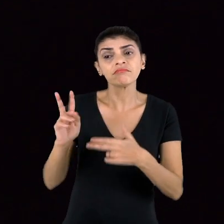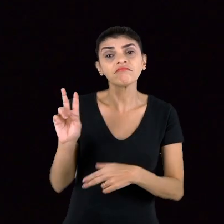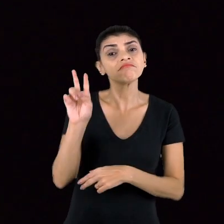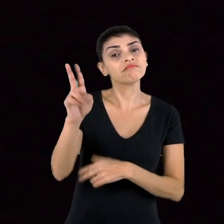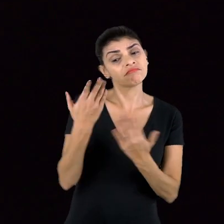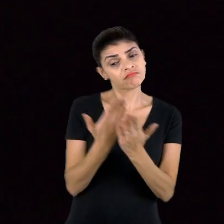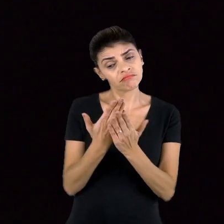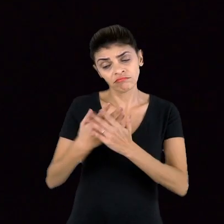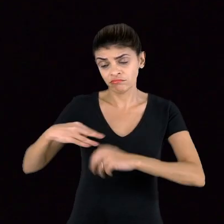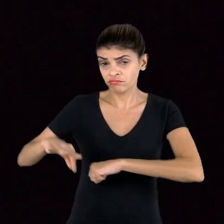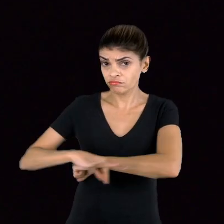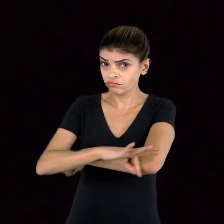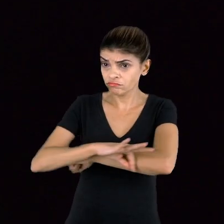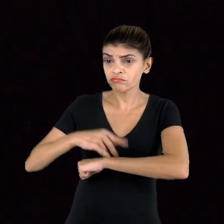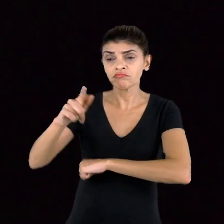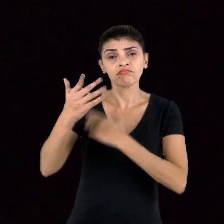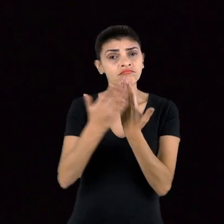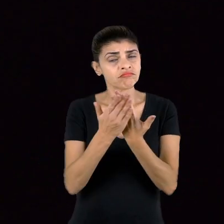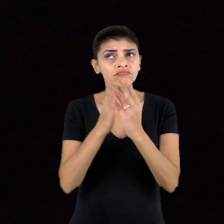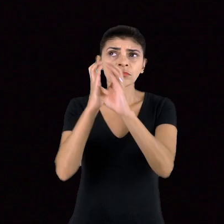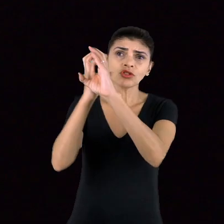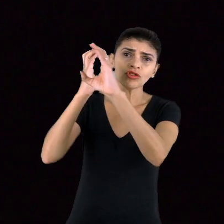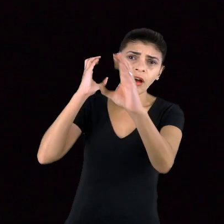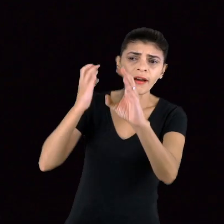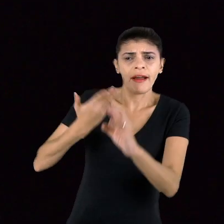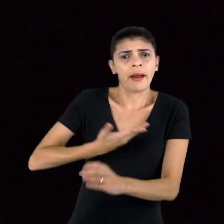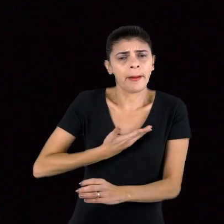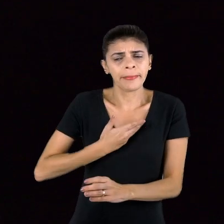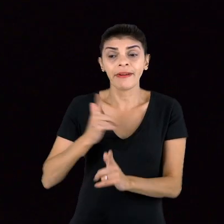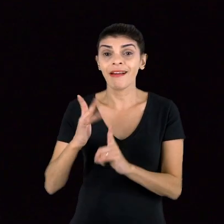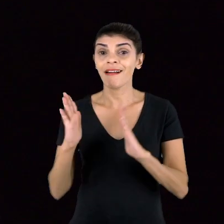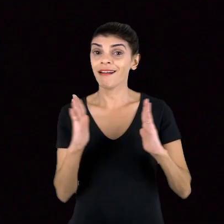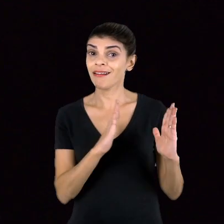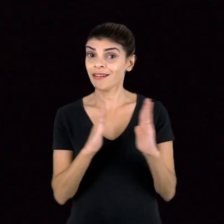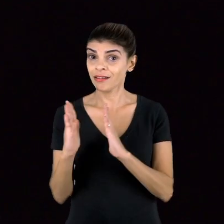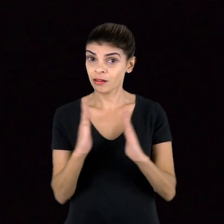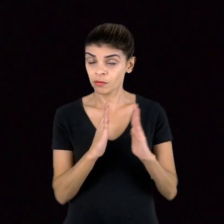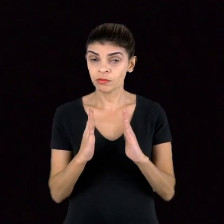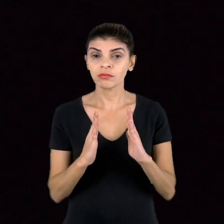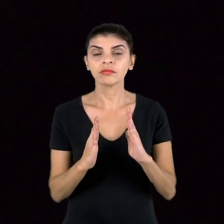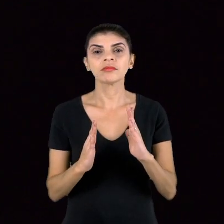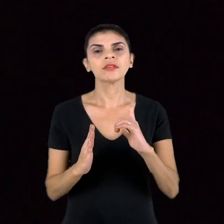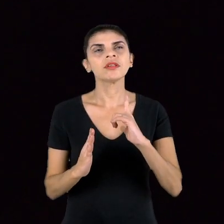uma outra foi fazer engenharia, e, naquela época, tinha o ensino...